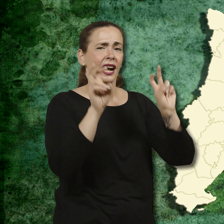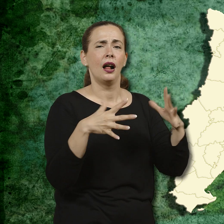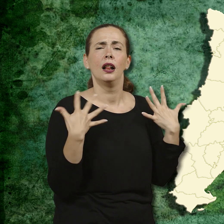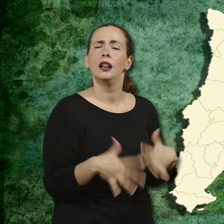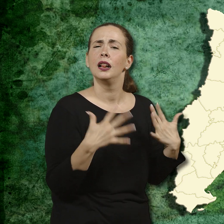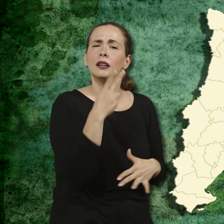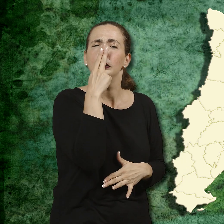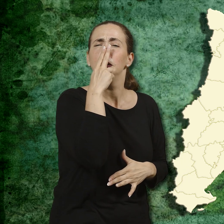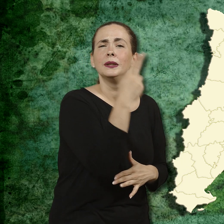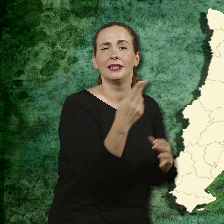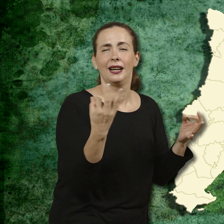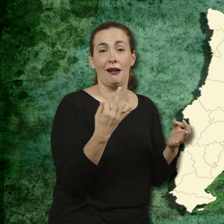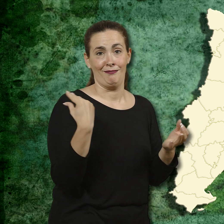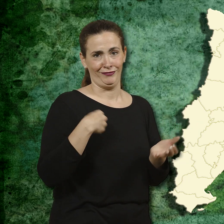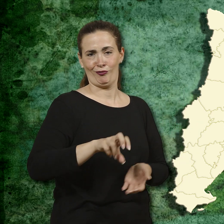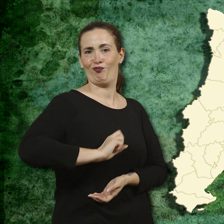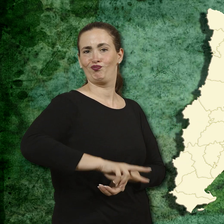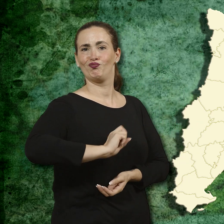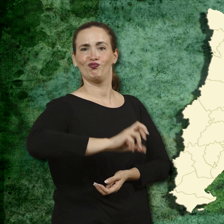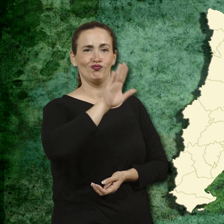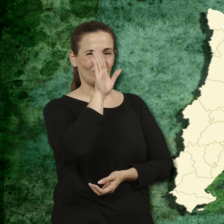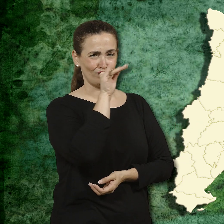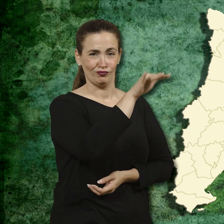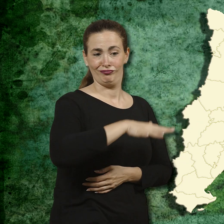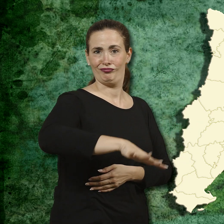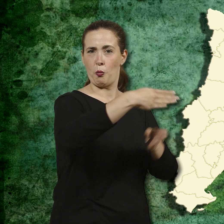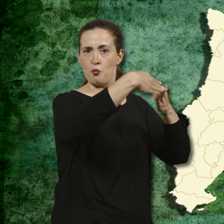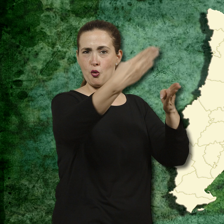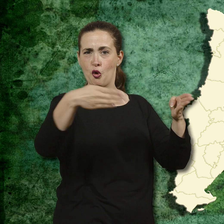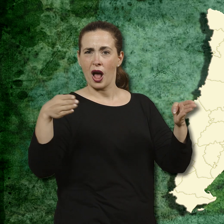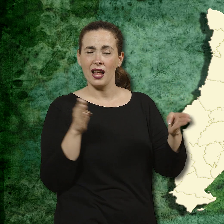Imprescindible: Fer la ruta a peu pel recinte emmurallat.